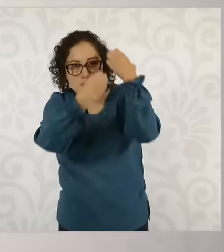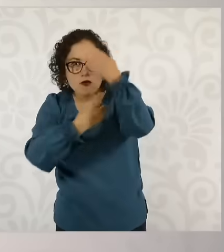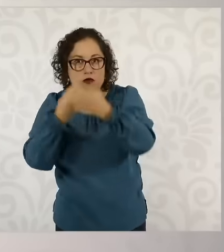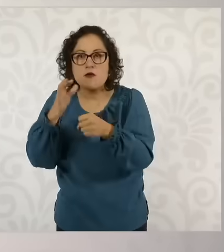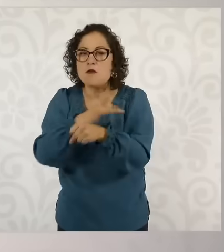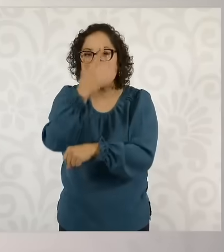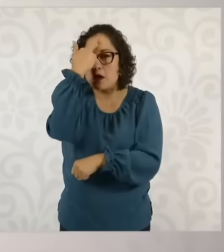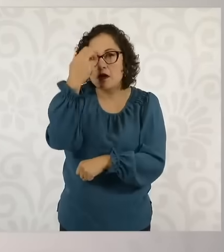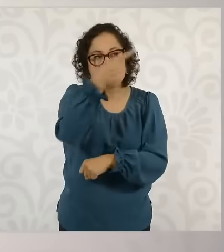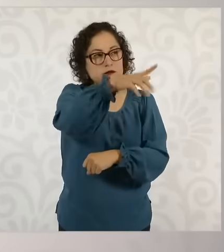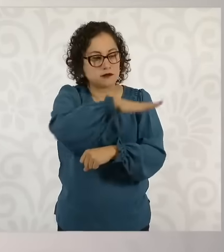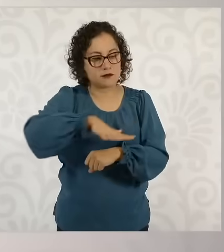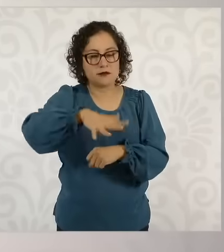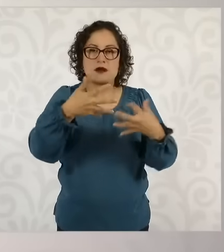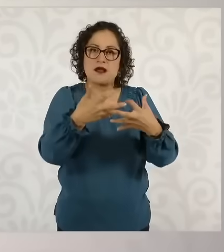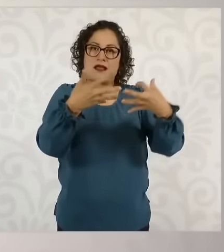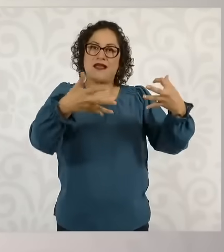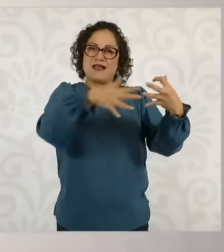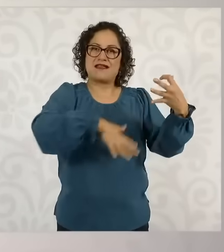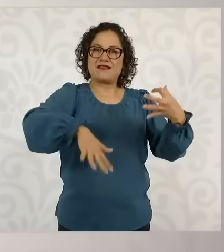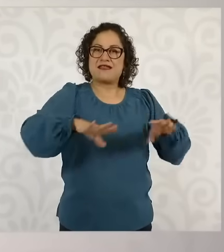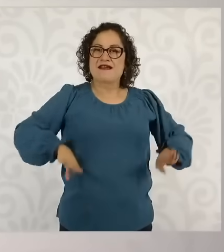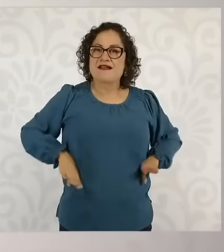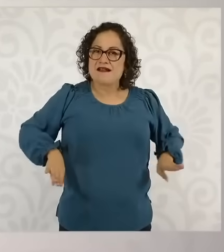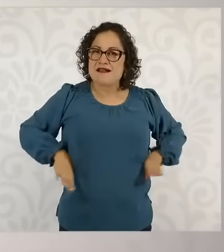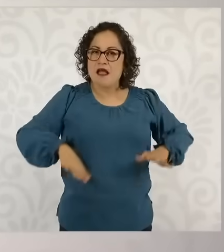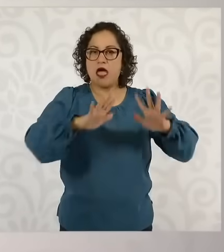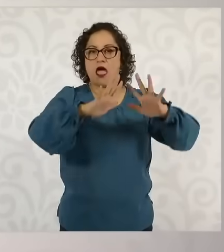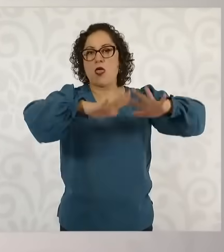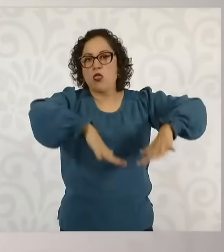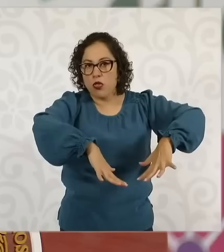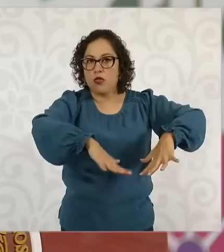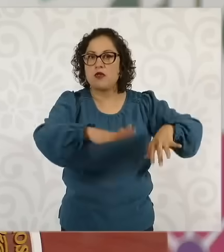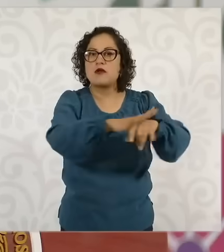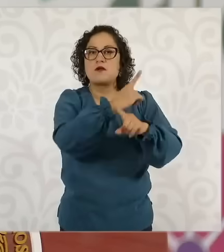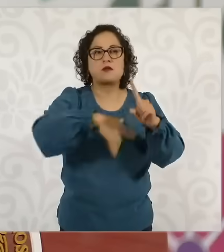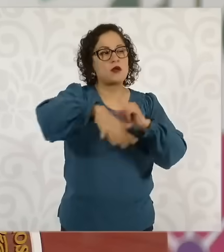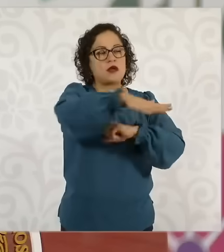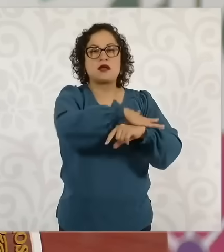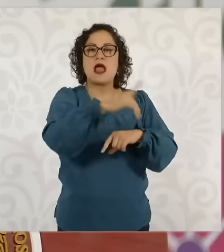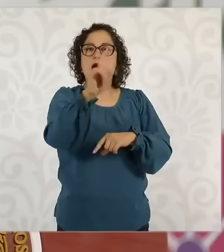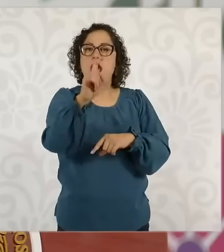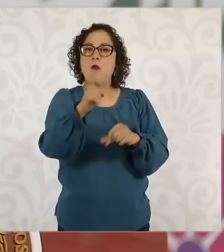suelo, un suelo arcilloso, con hundimientos por la sobreexplotación del acuífero en esa zona y